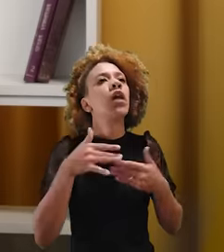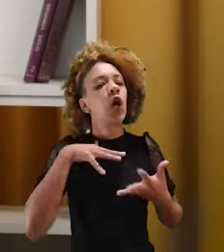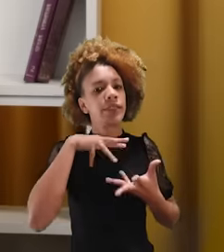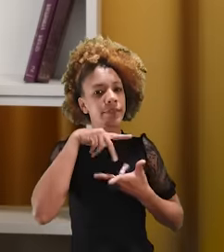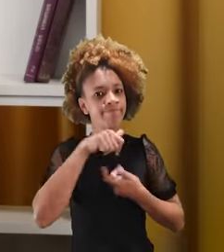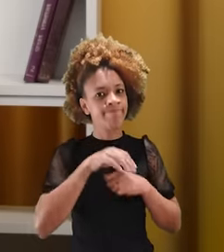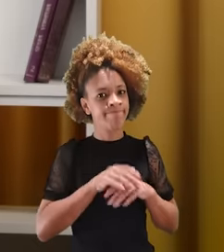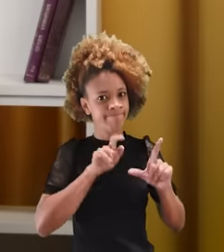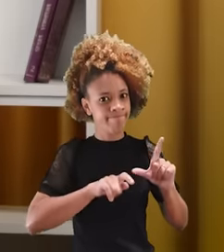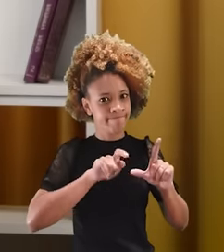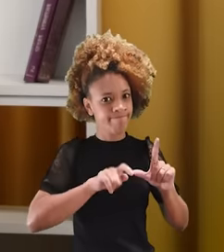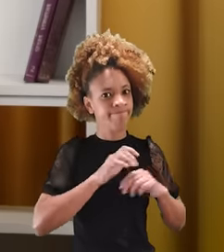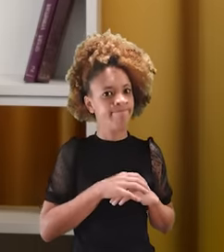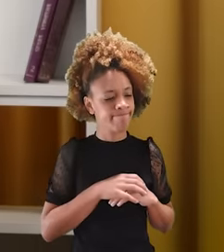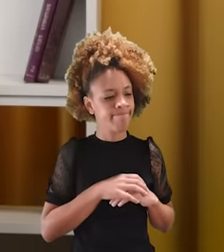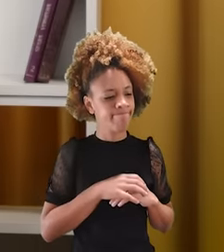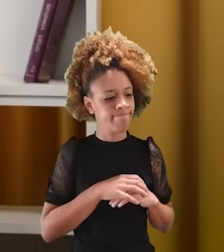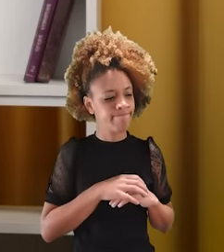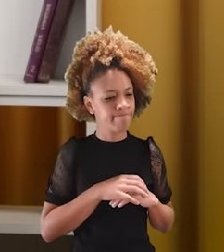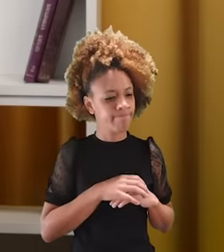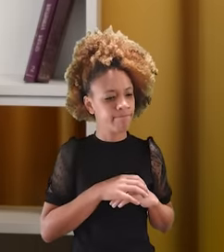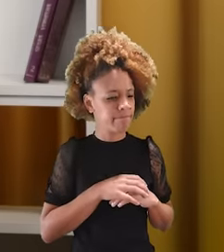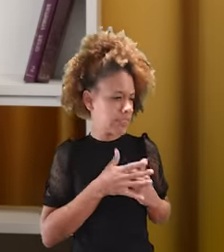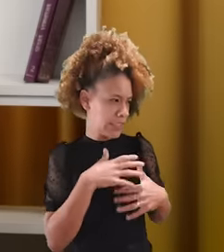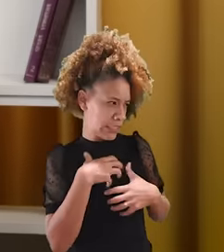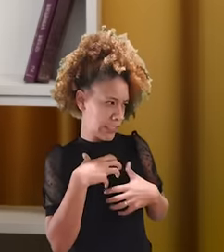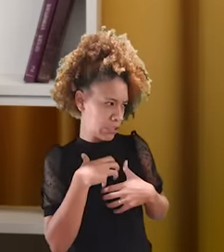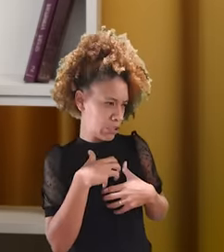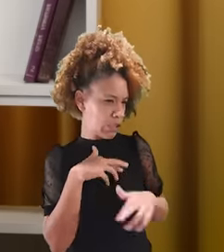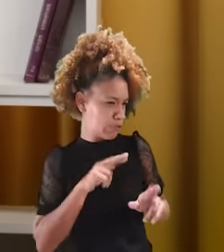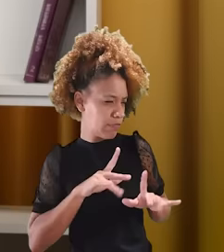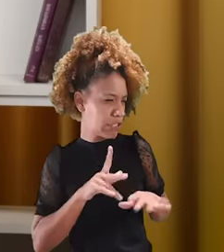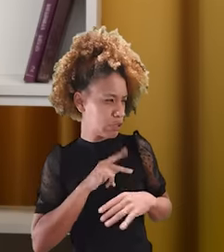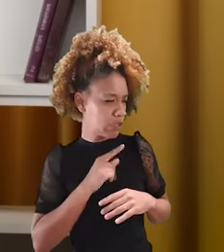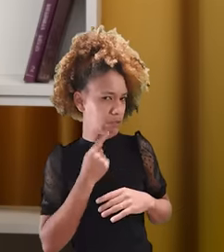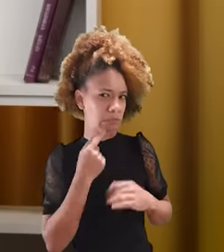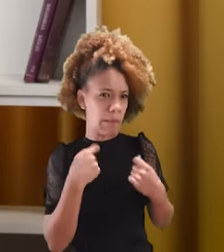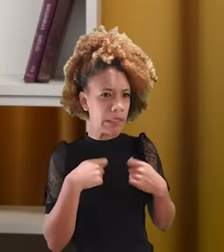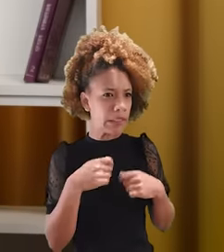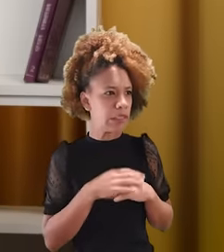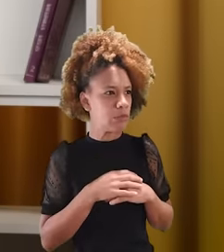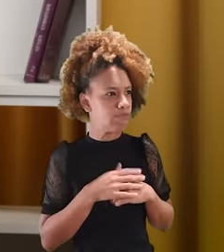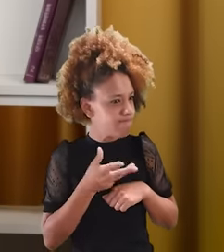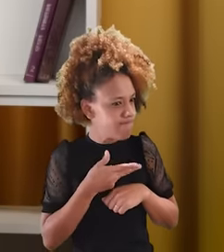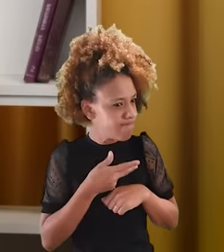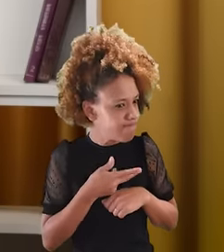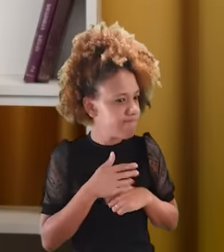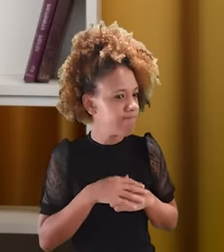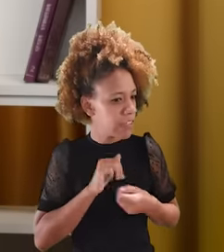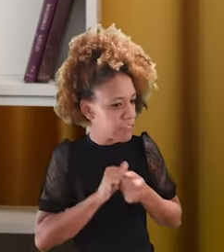digital Uhum tu sente assim do tipo [ __ ] mano eu preciso correr atrás desse Novo Universo